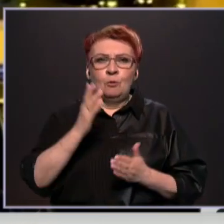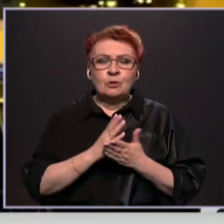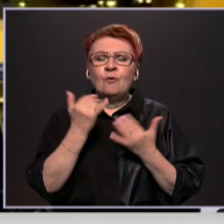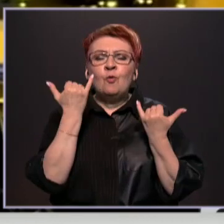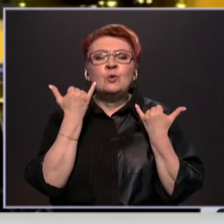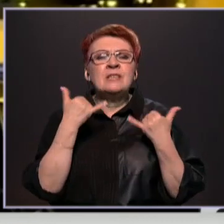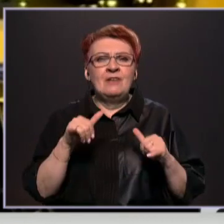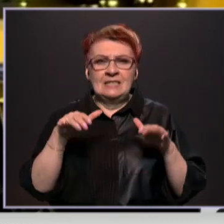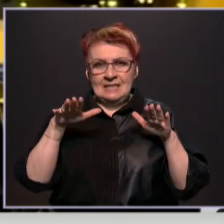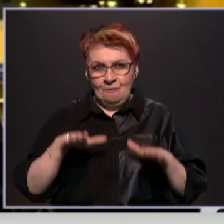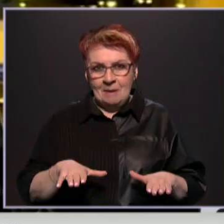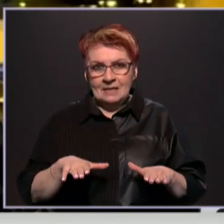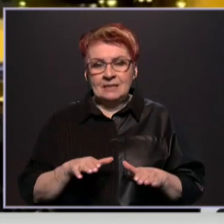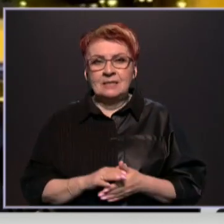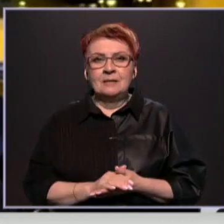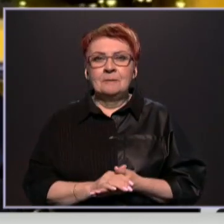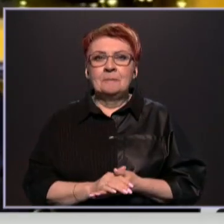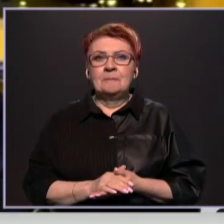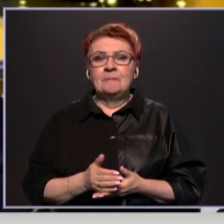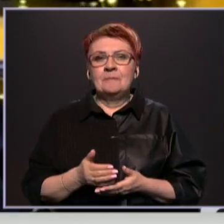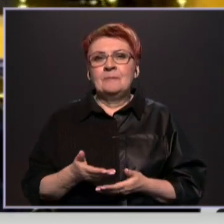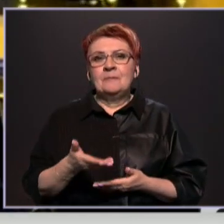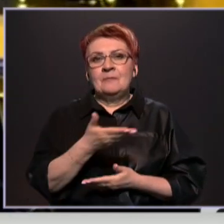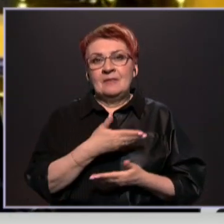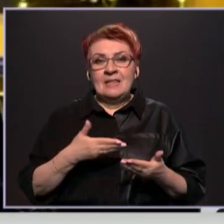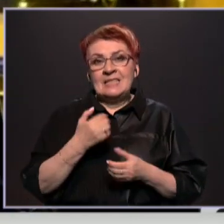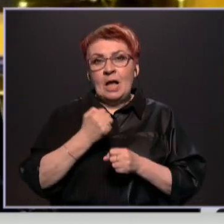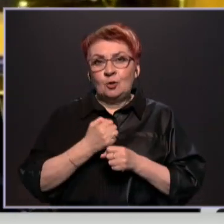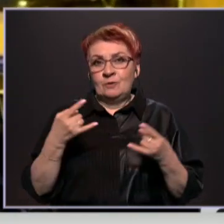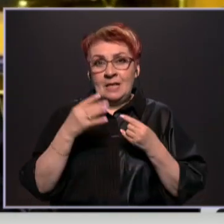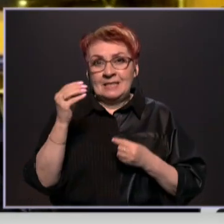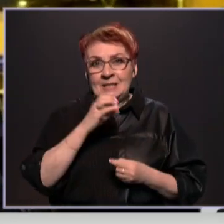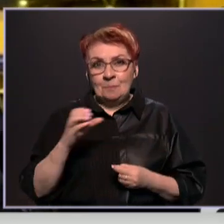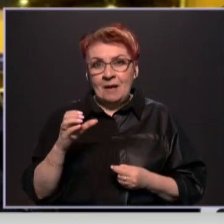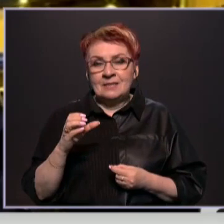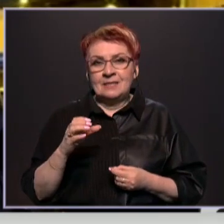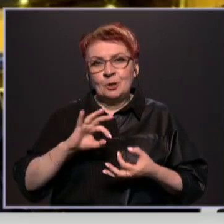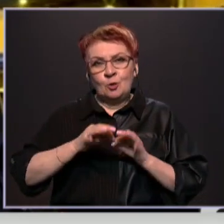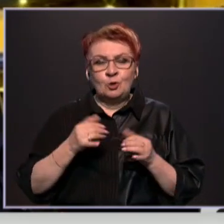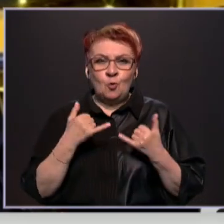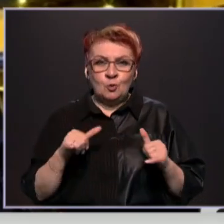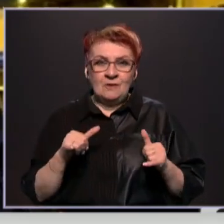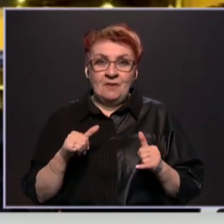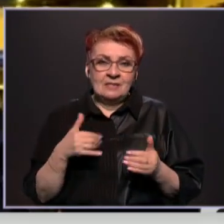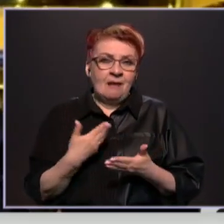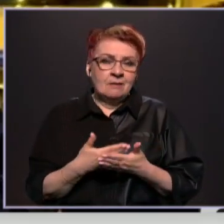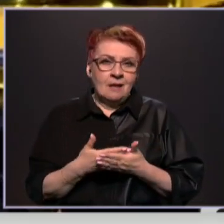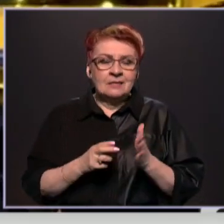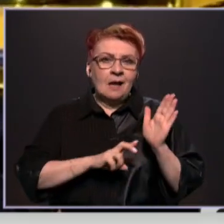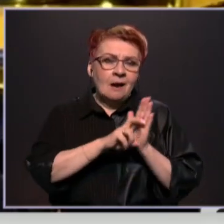Казалось бы нас сотрудников телеканала Спасо достаточно сложно удивить храмами монастырями